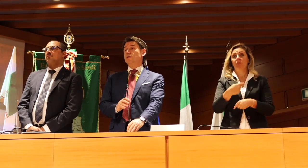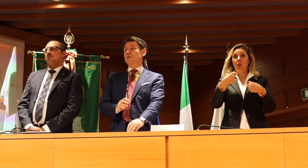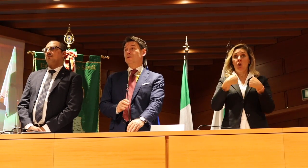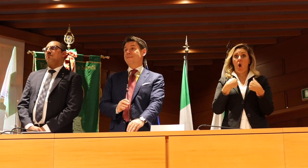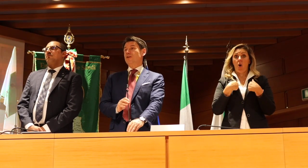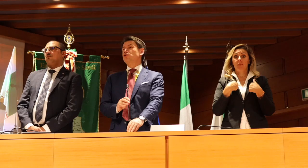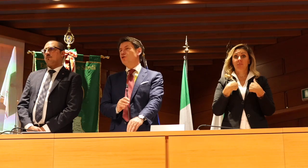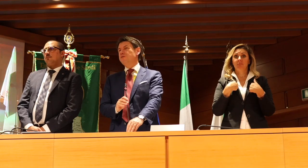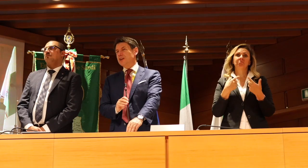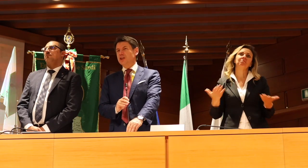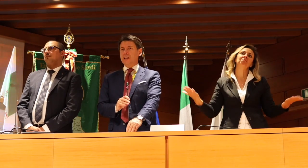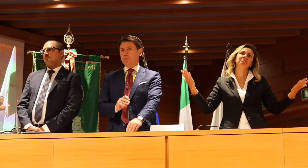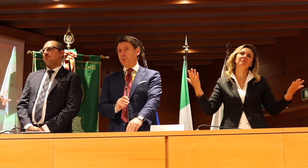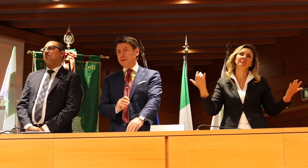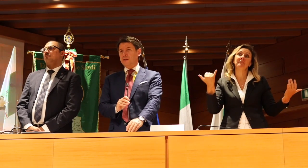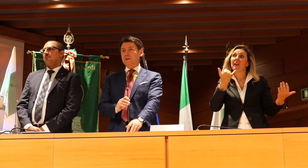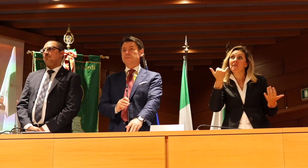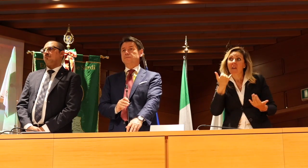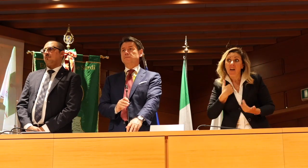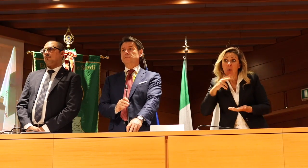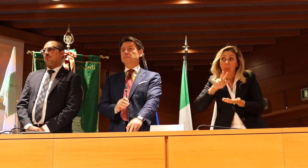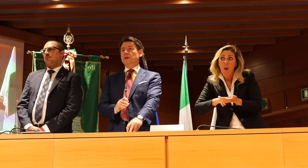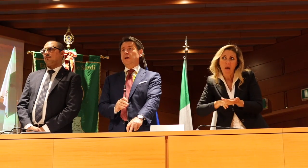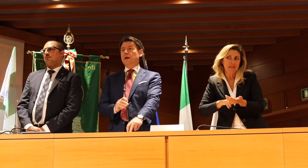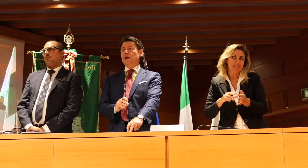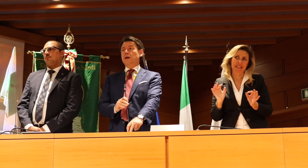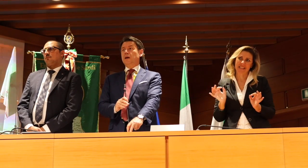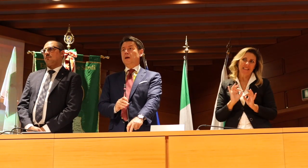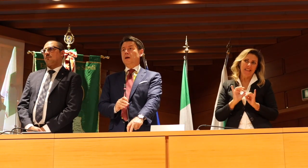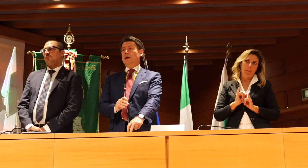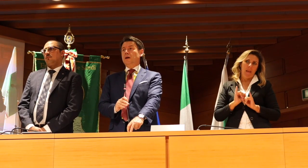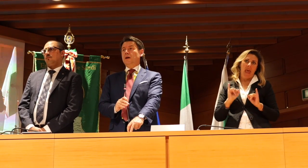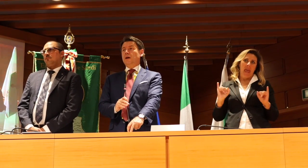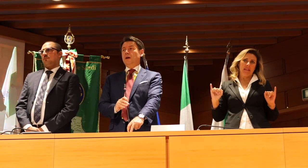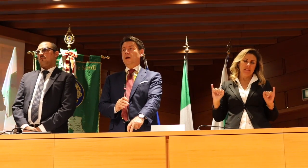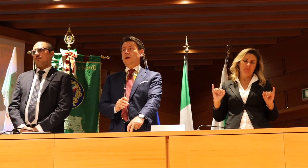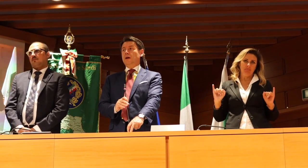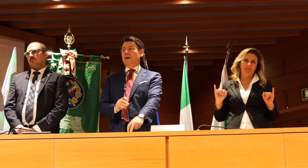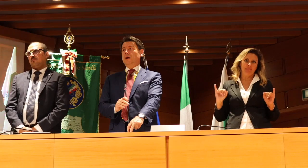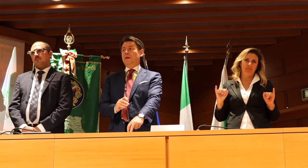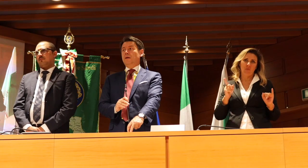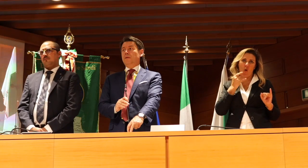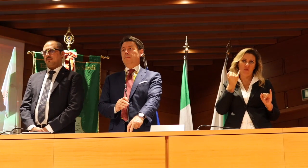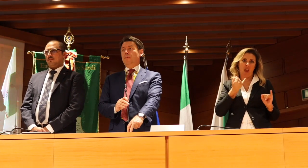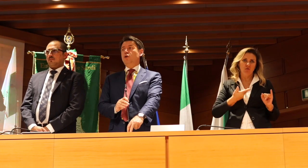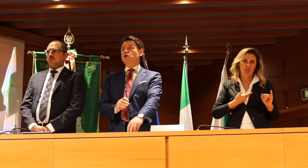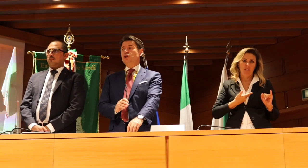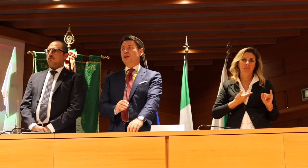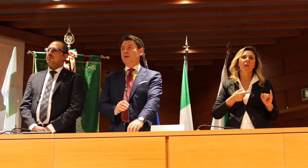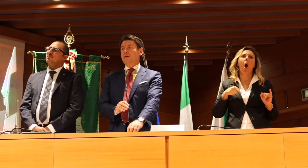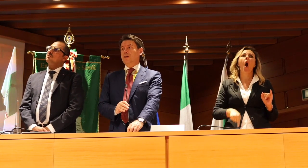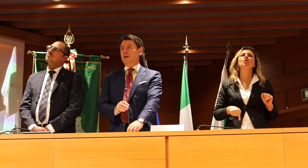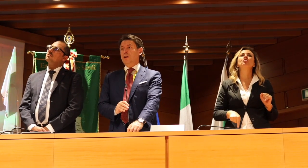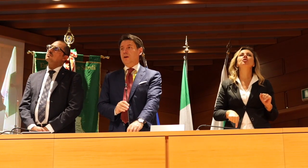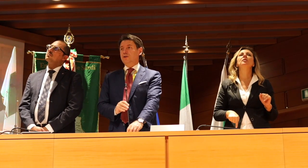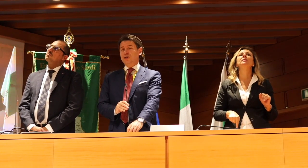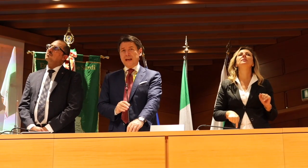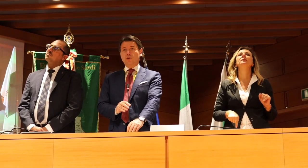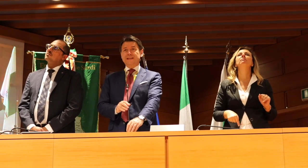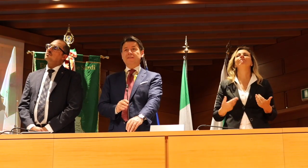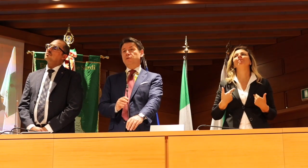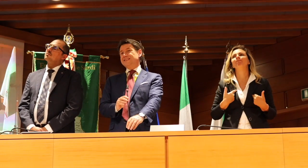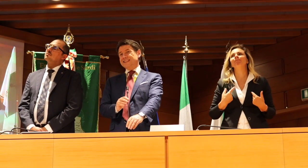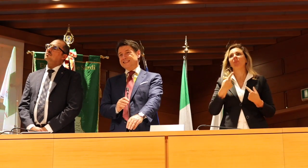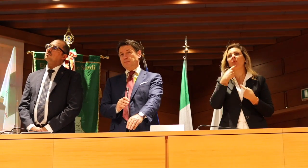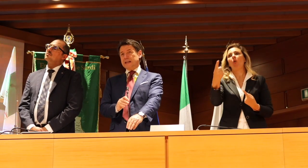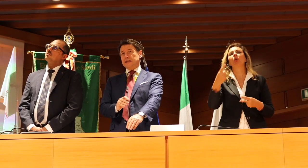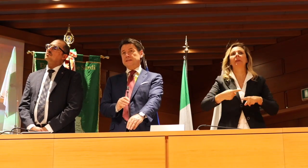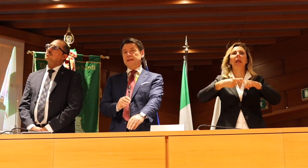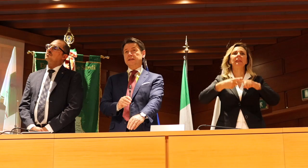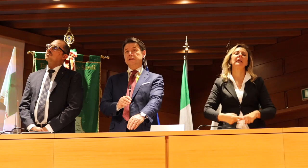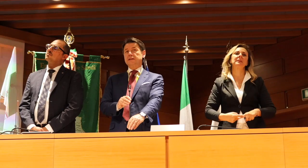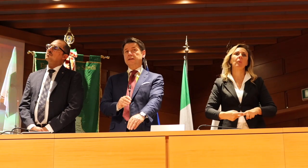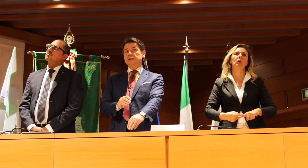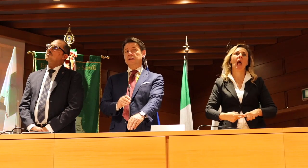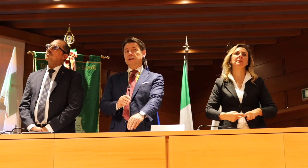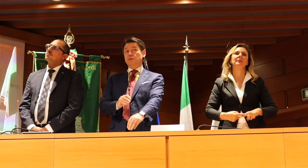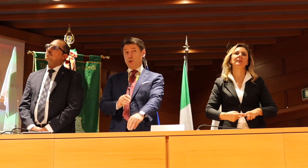Io, non sono facile alle promesse, ma oggi ci tengo a darvi questa testimonianza.